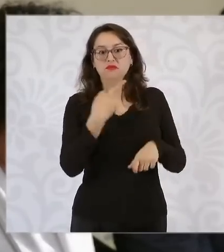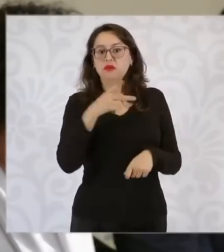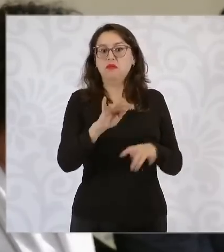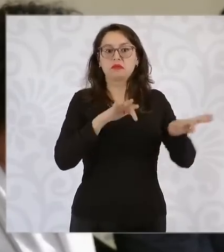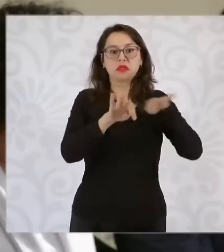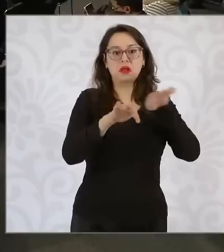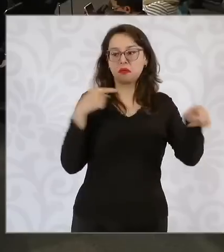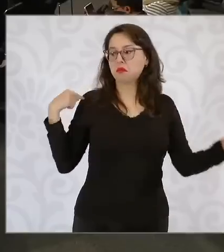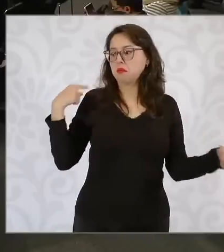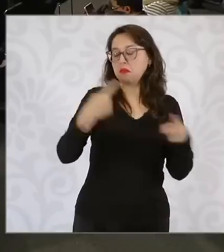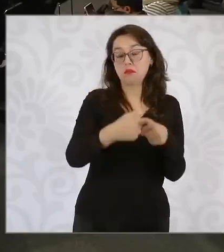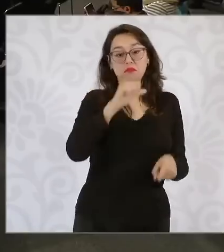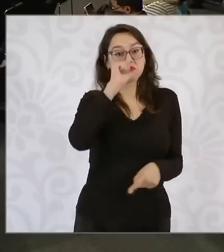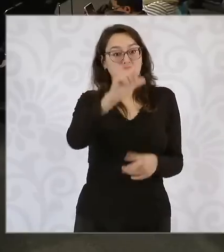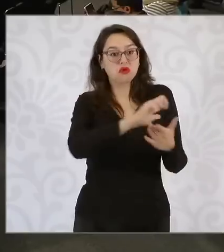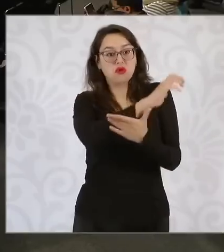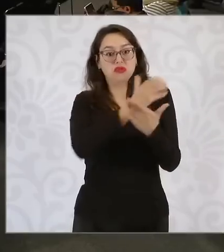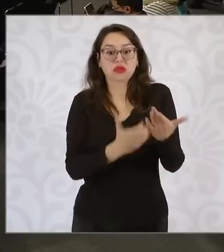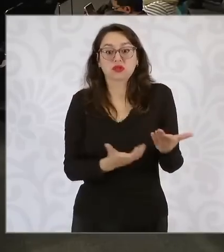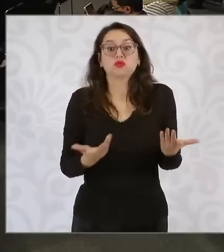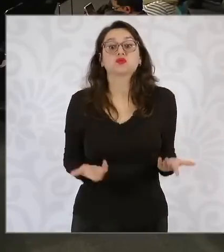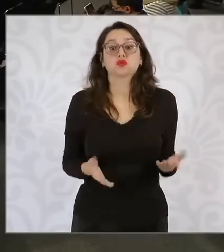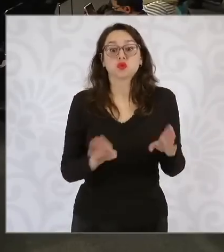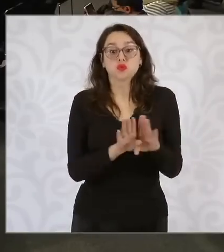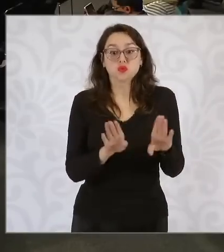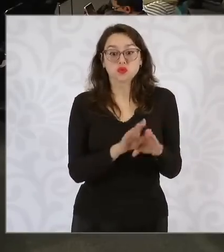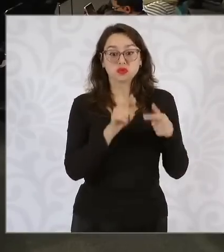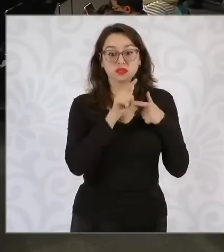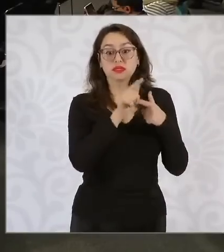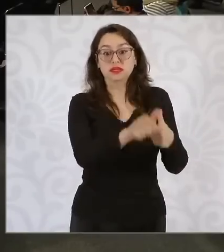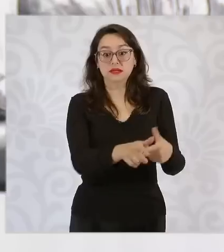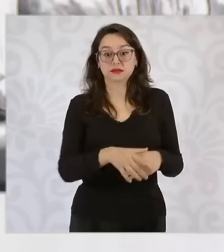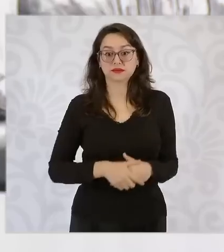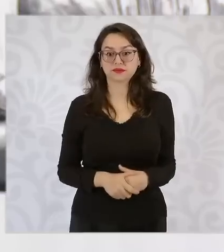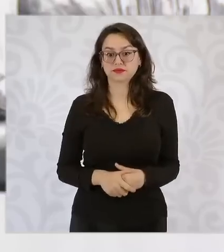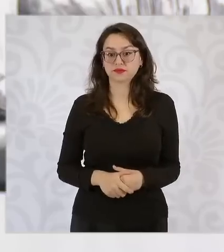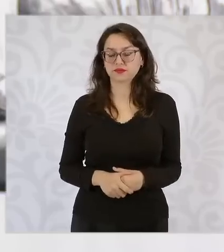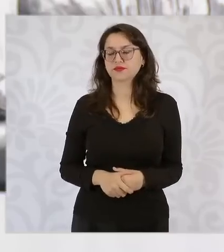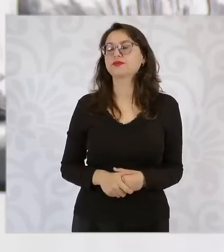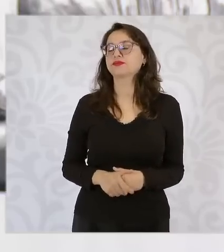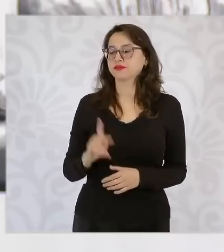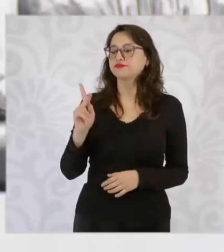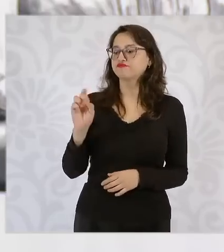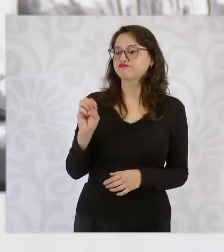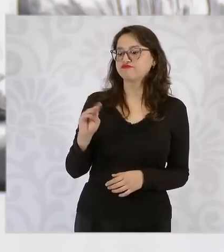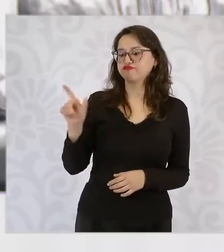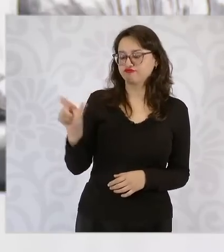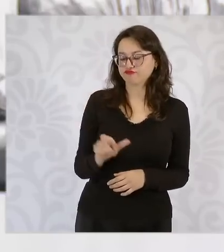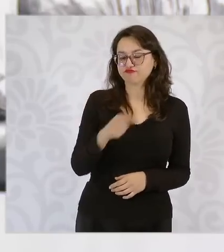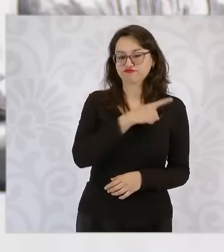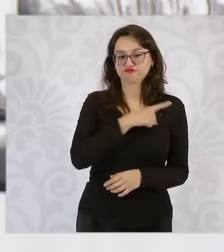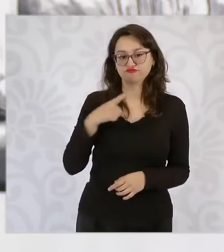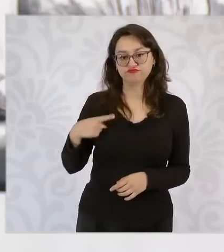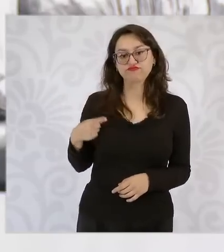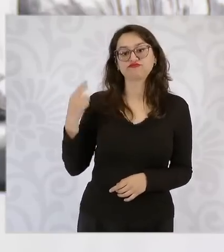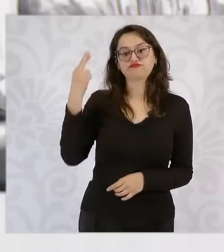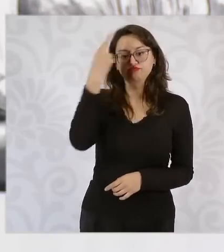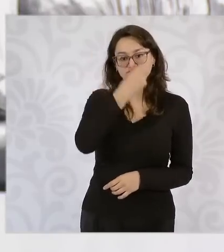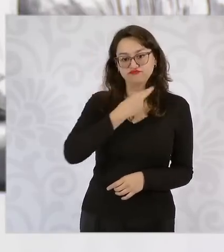va a pasar con eso mandataria sí se está lo está revisando Pemex eh No la Constitución